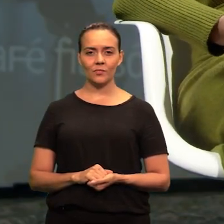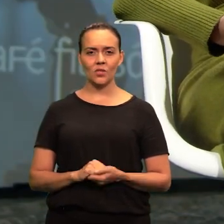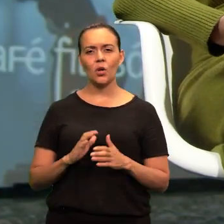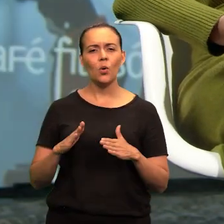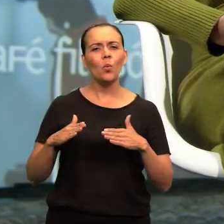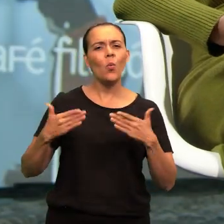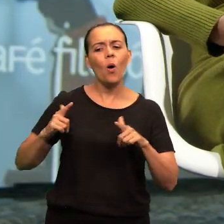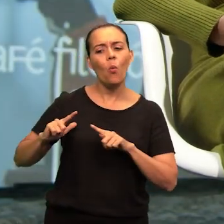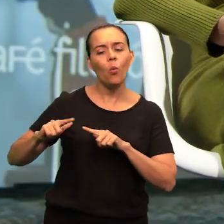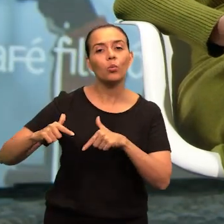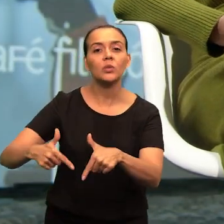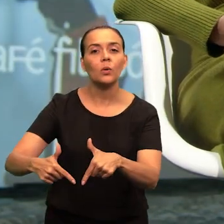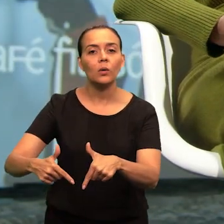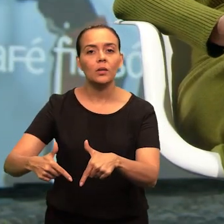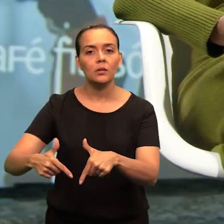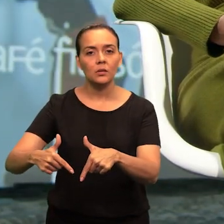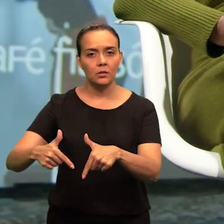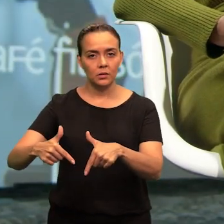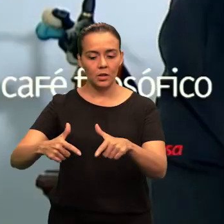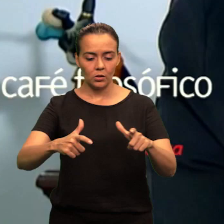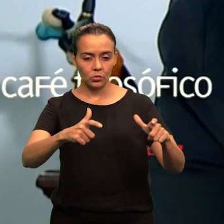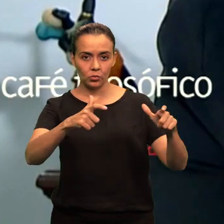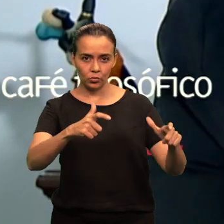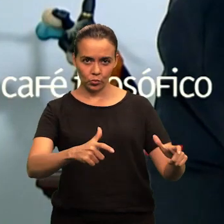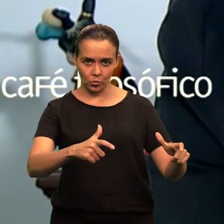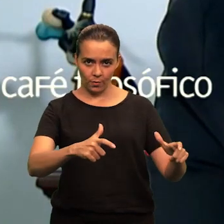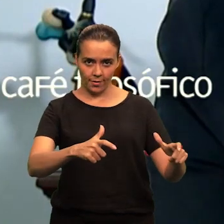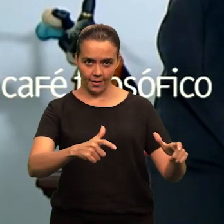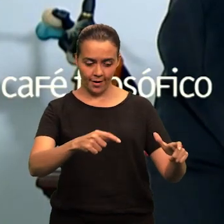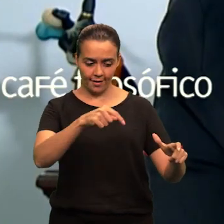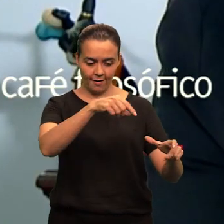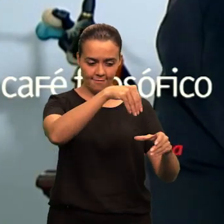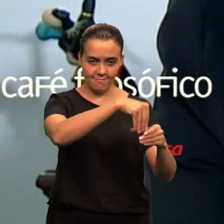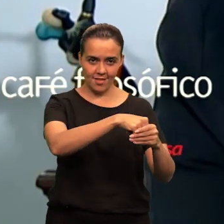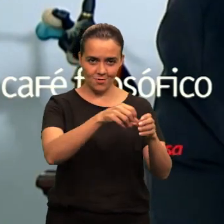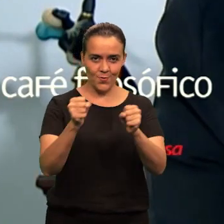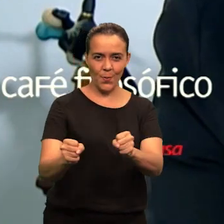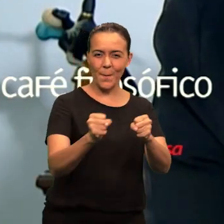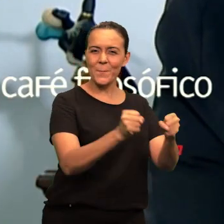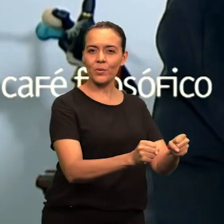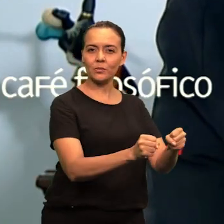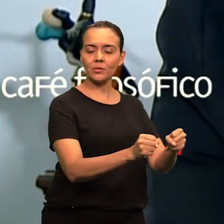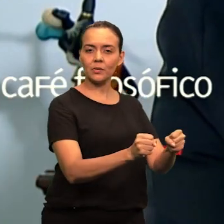[Djamila Ribeiro] Quais são as consequências de pertencer ao lugar do poder? Quais são as consequências